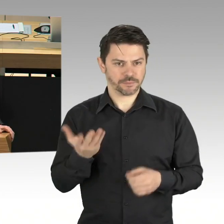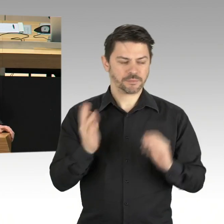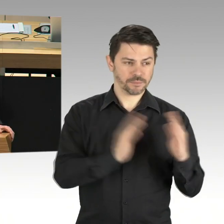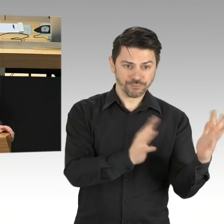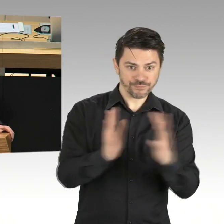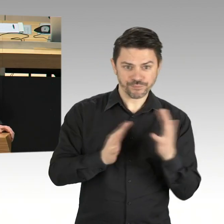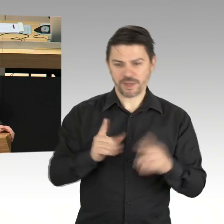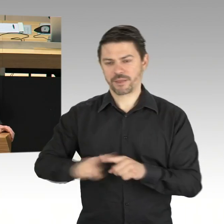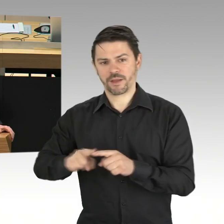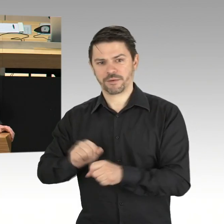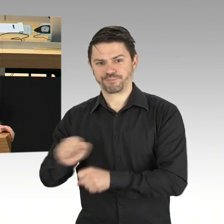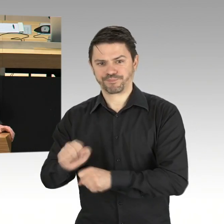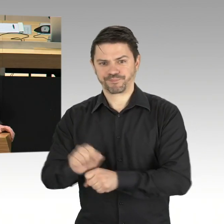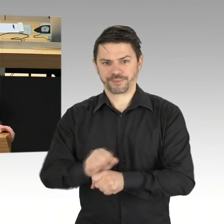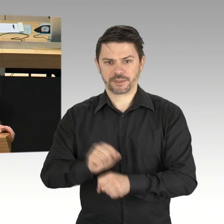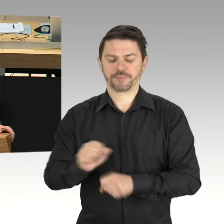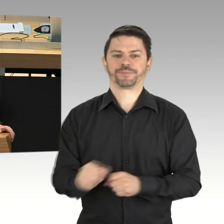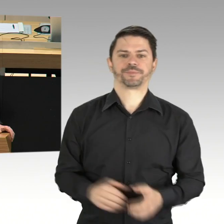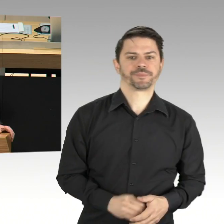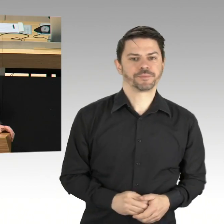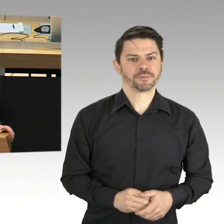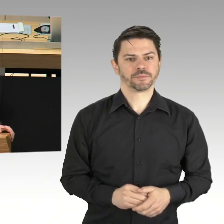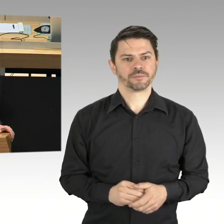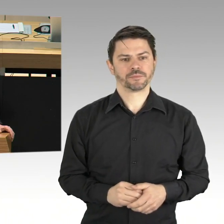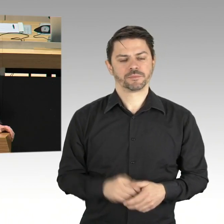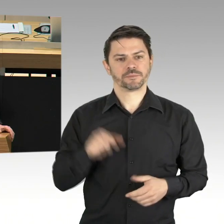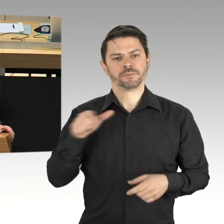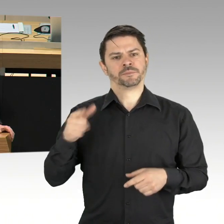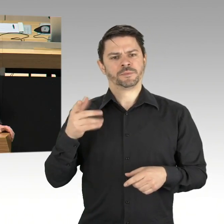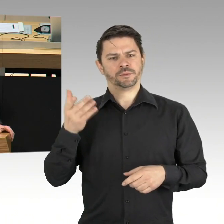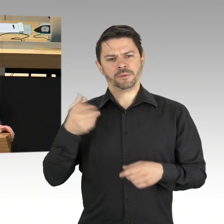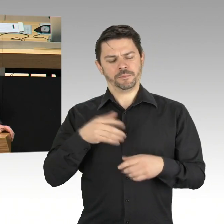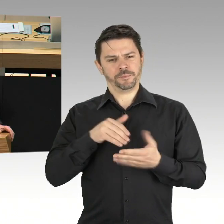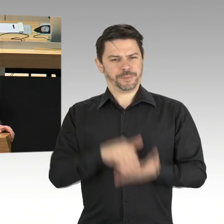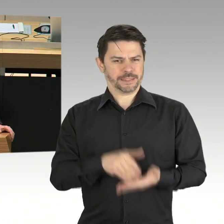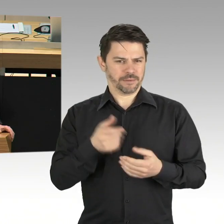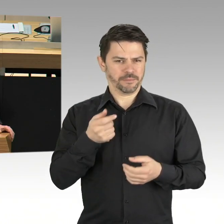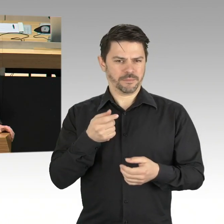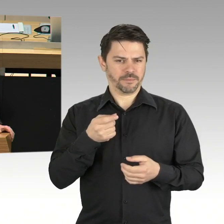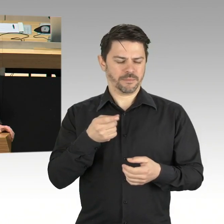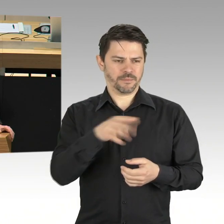ich glaube dem liegt ein elementares Missverständnis zugrunde. Soziale Marktwirtschaft heißt nicht